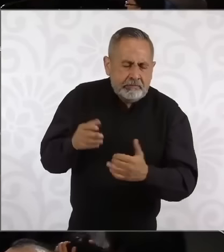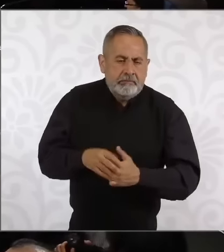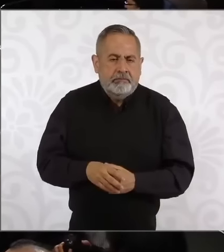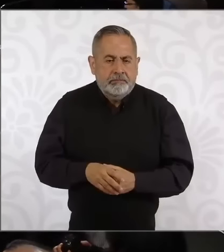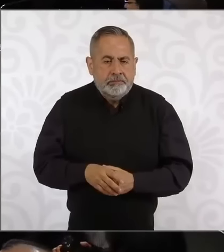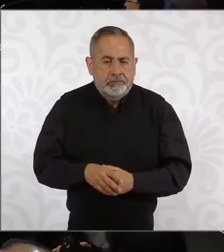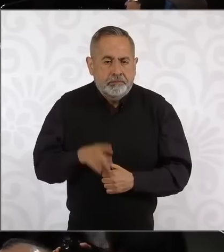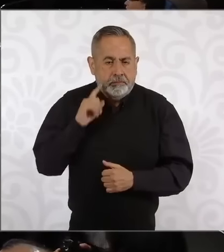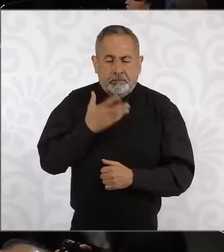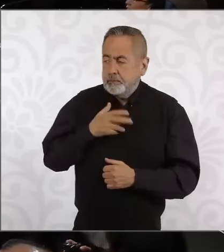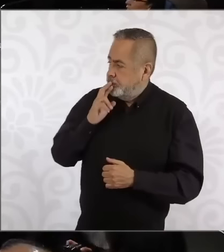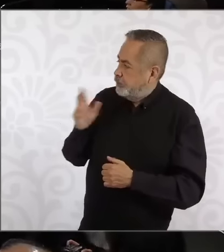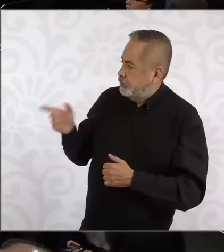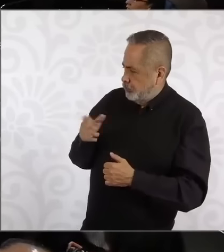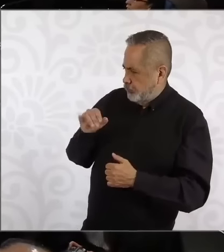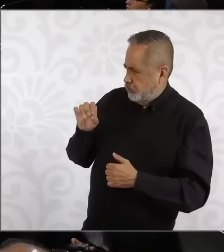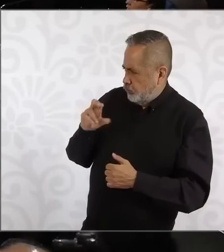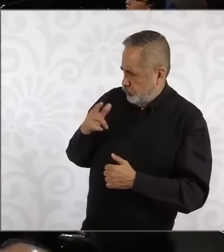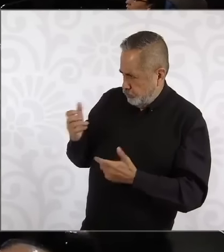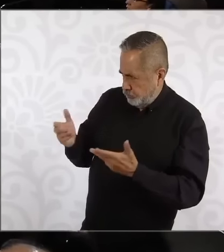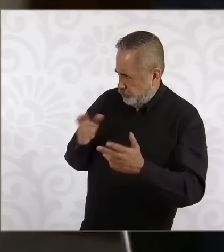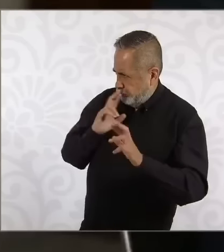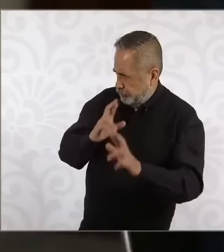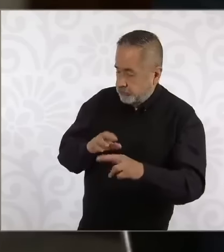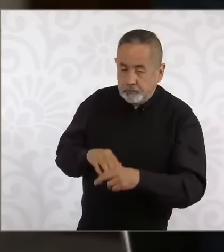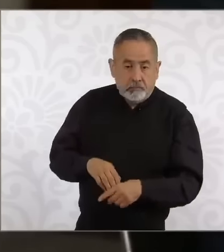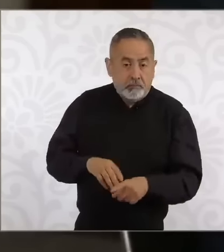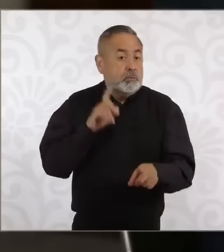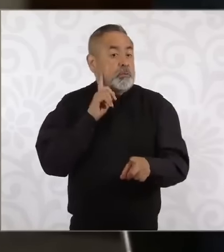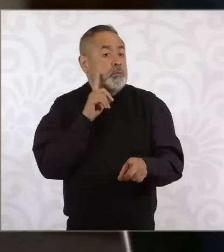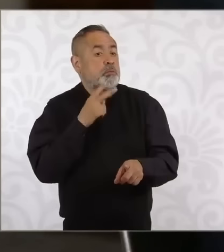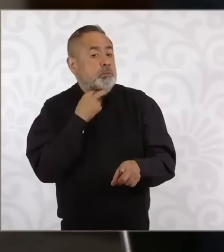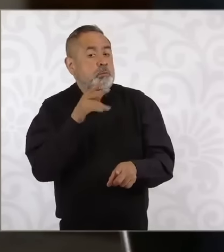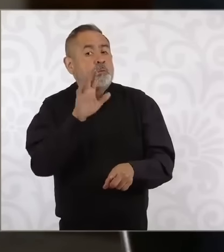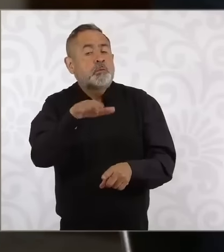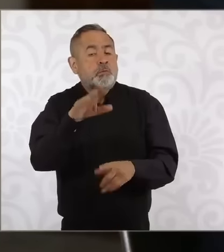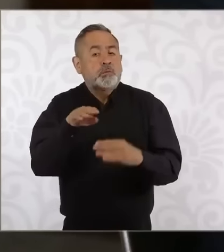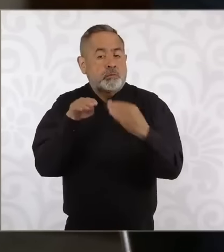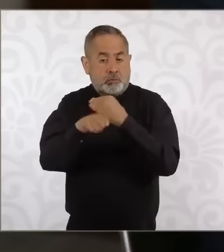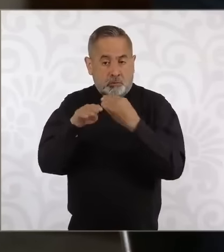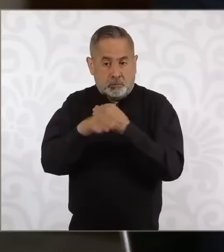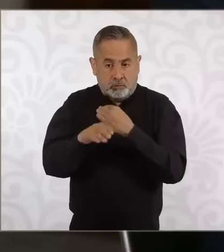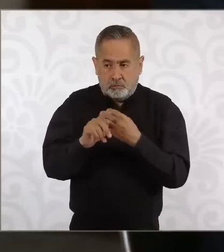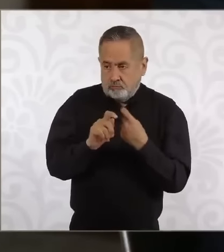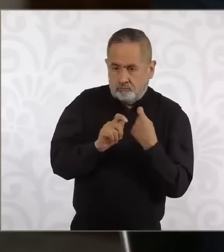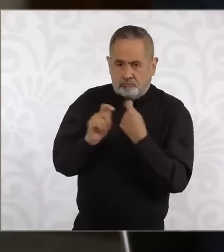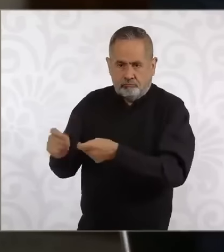comentar? Y también aprovechar y preguntar si las eh autopistas que serán concesionadas van a